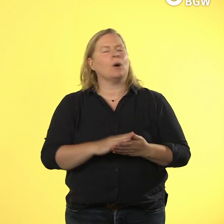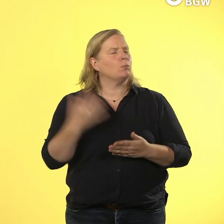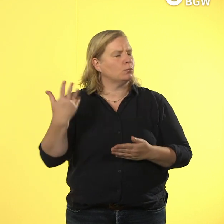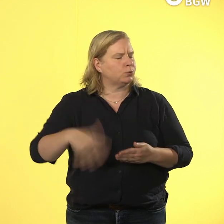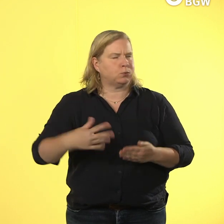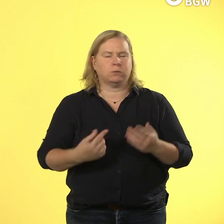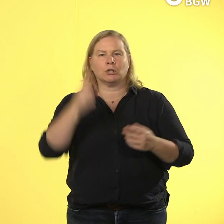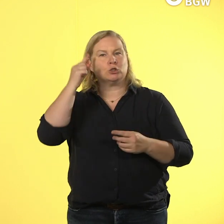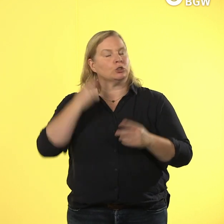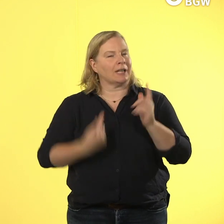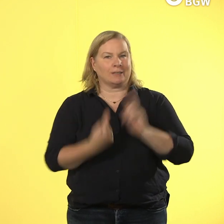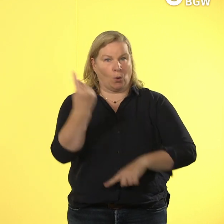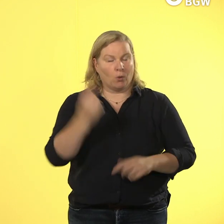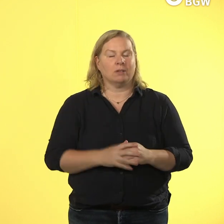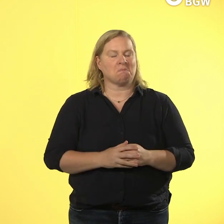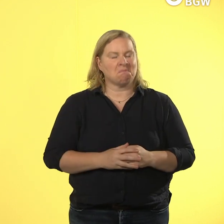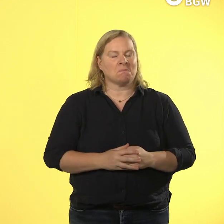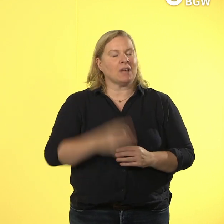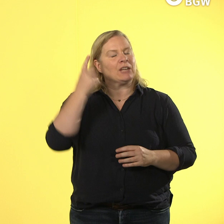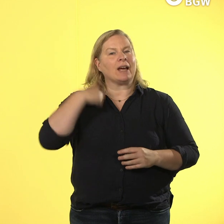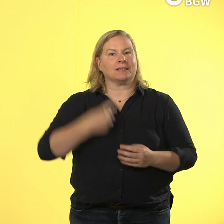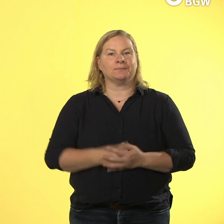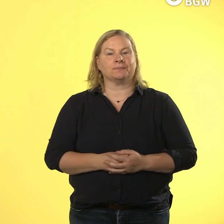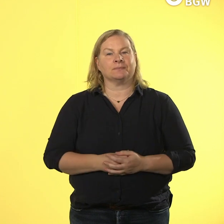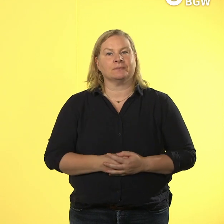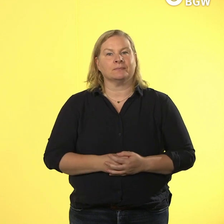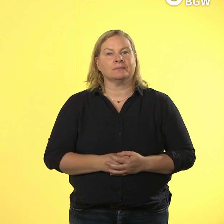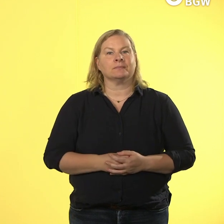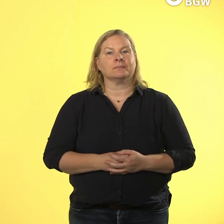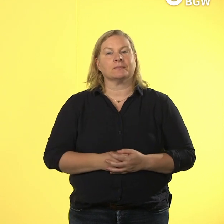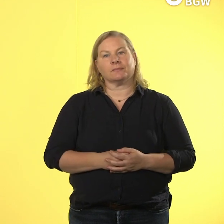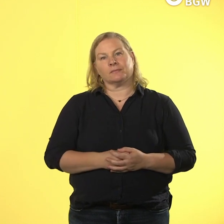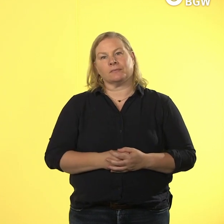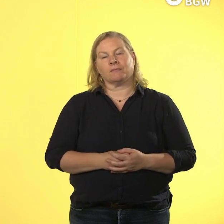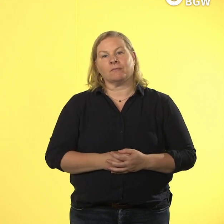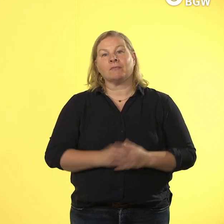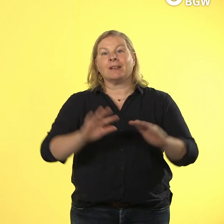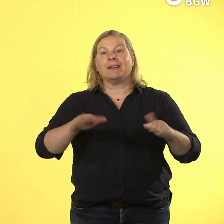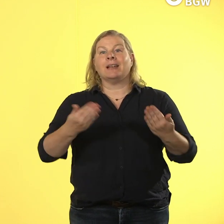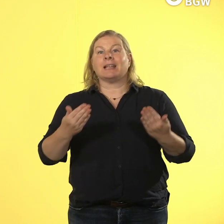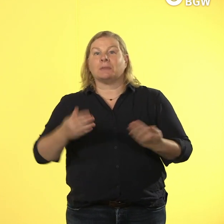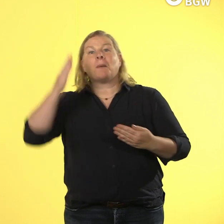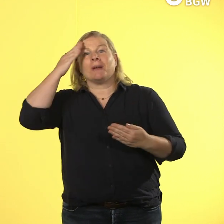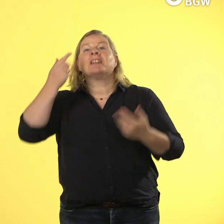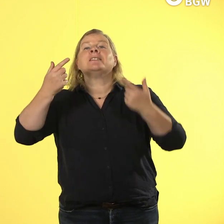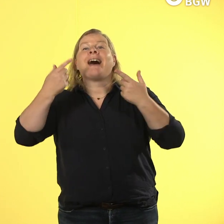Ein berühmtes anderes unbewusstes Hindernis geht ungefähr so: Viele im sozialen Bereich kennen den,